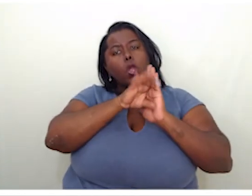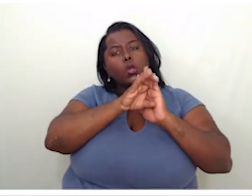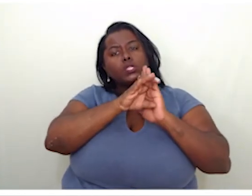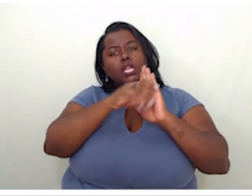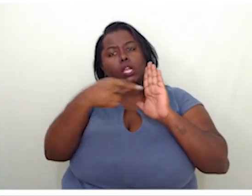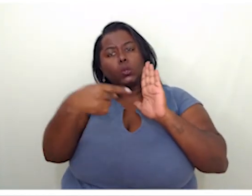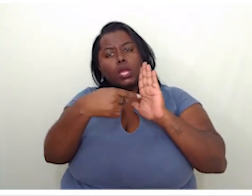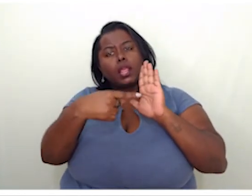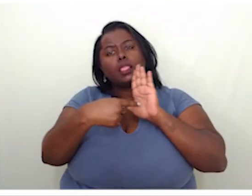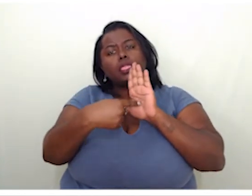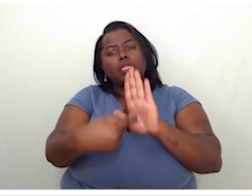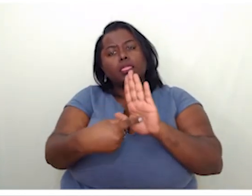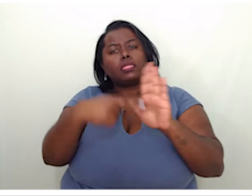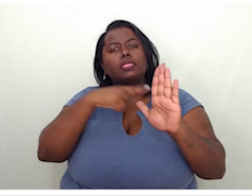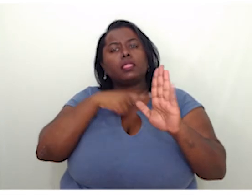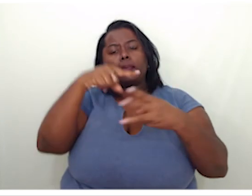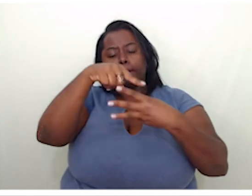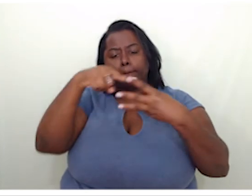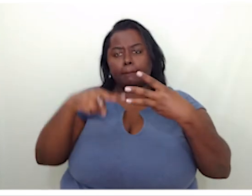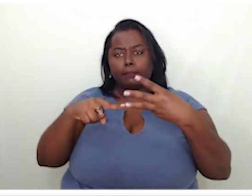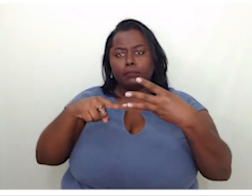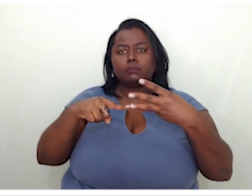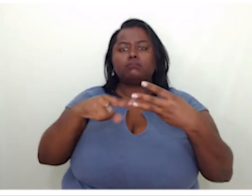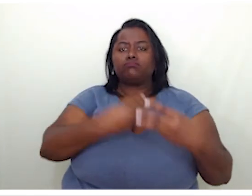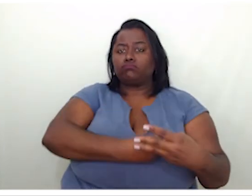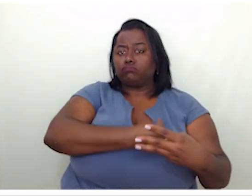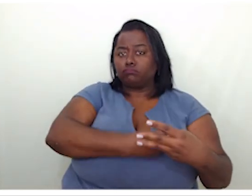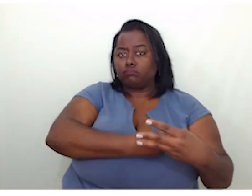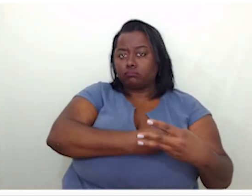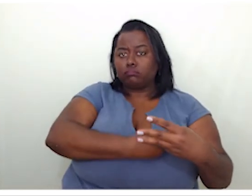Por lo general, los estudiantes definiron aprendizaje entre pares como